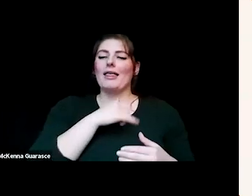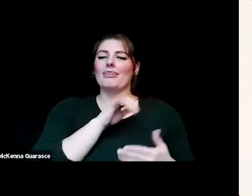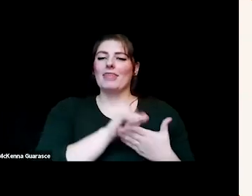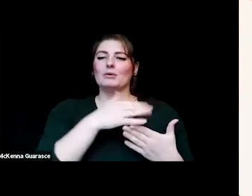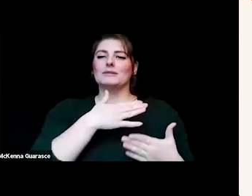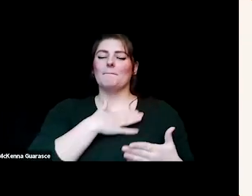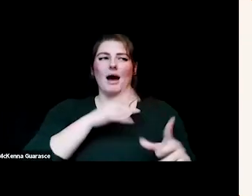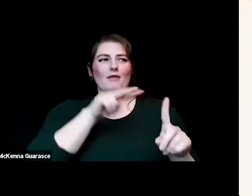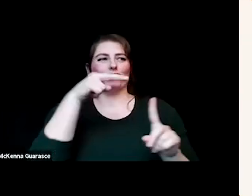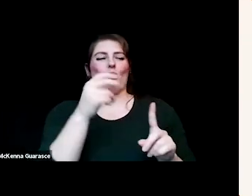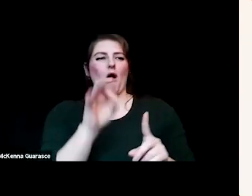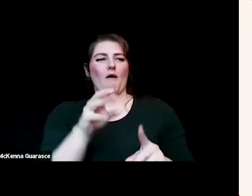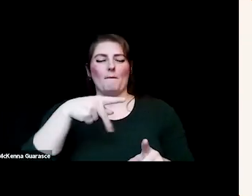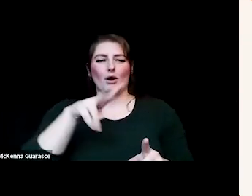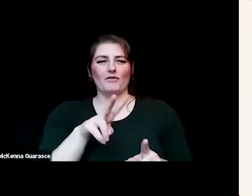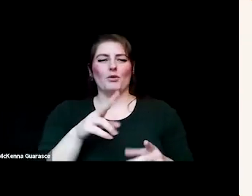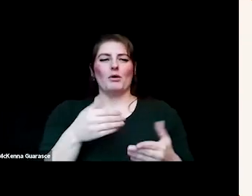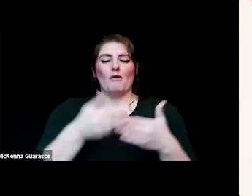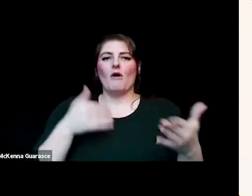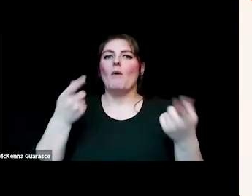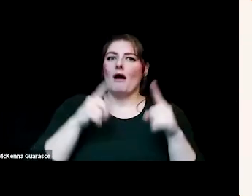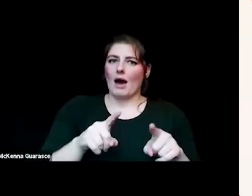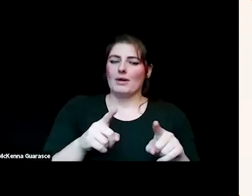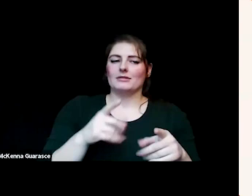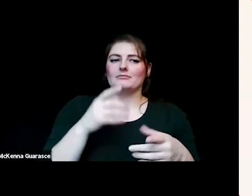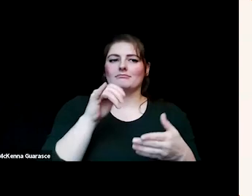antes de lo que sucedió ese día.